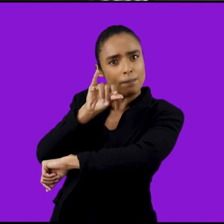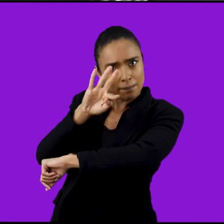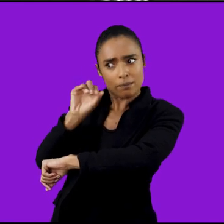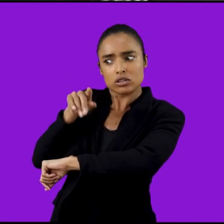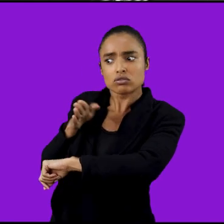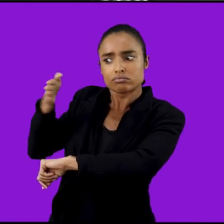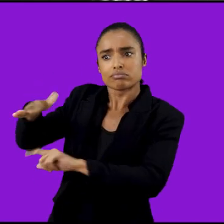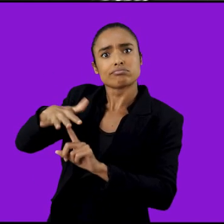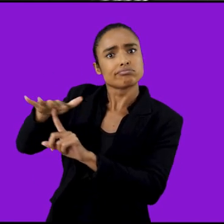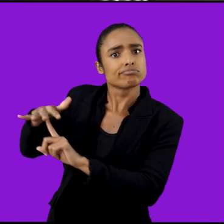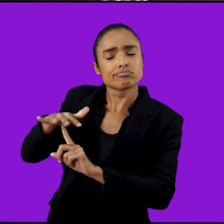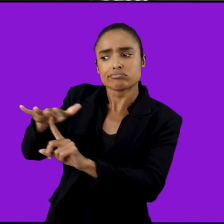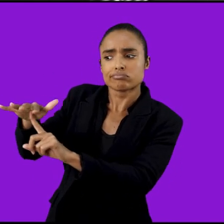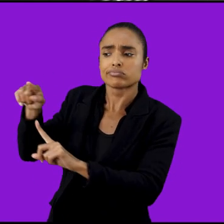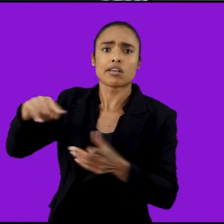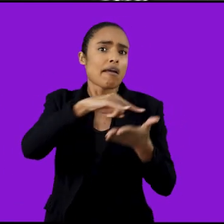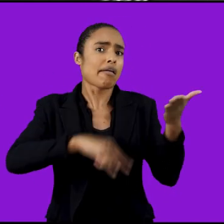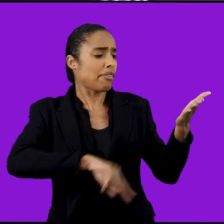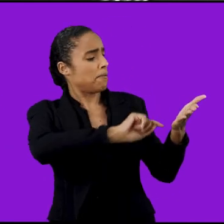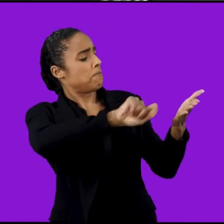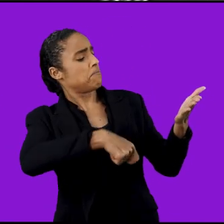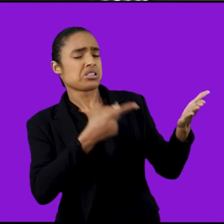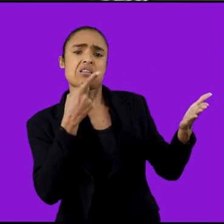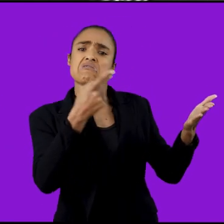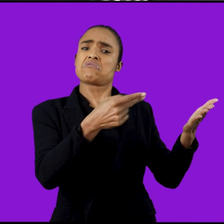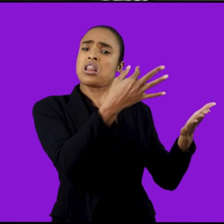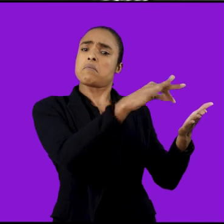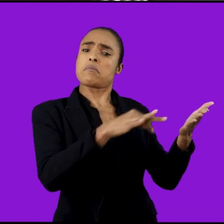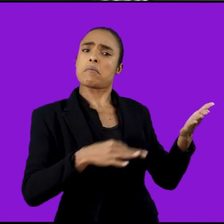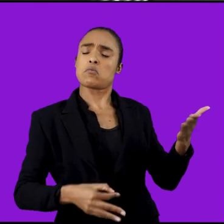fizeram um abaixo assinado alegando que eles. Ah, alegando várias coisas dentre elas que